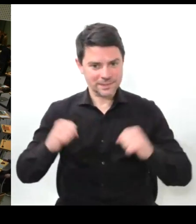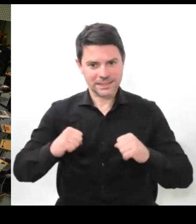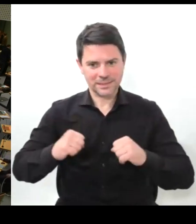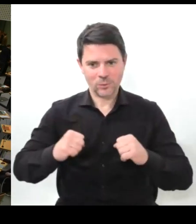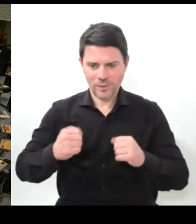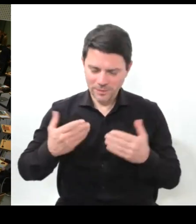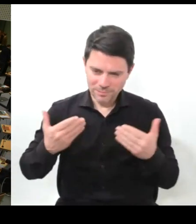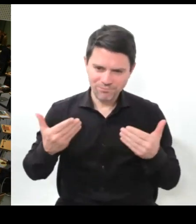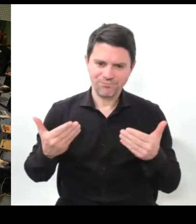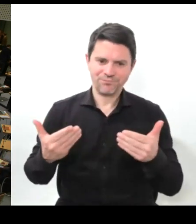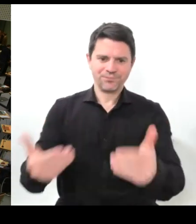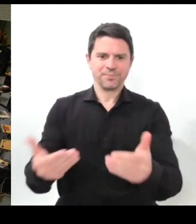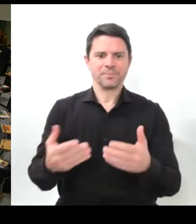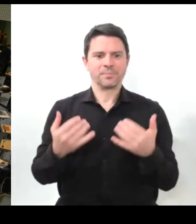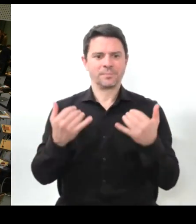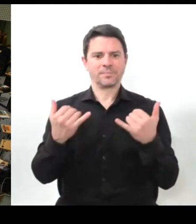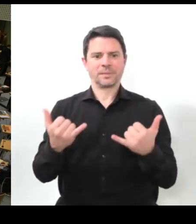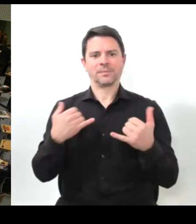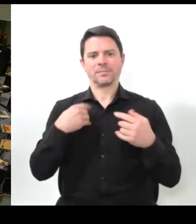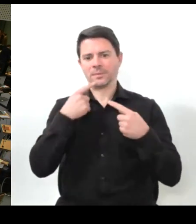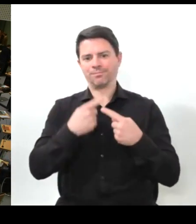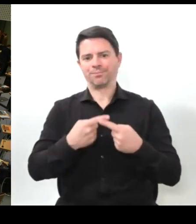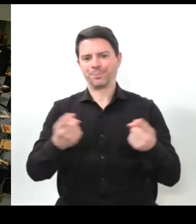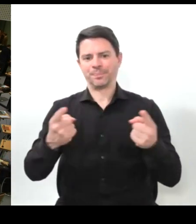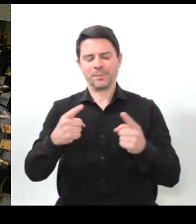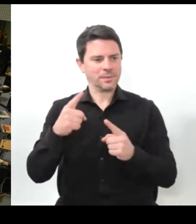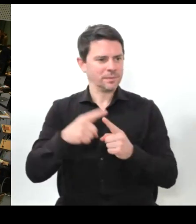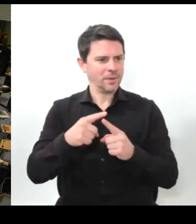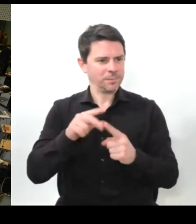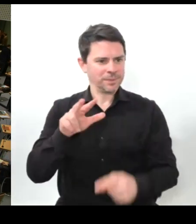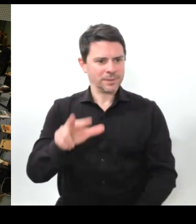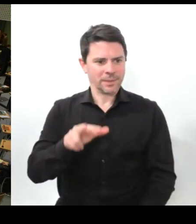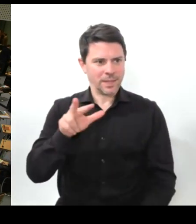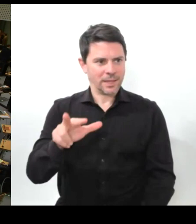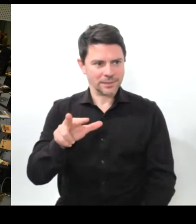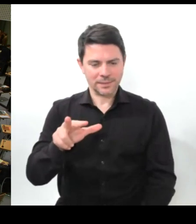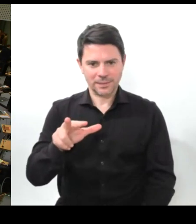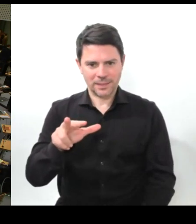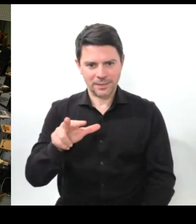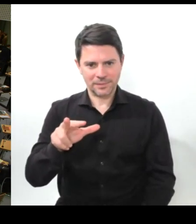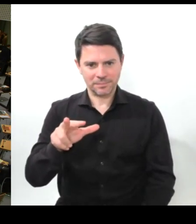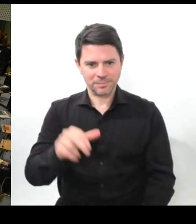Bundesangelegenheiten und Medien. Drucksache 19/796 zur Vorlage zur Beschlussfassung